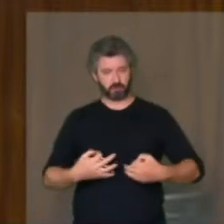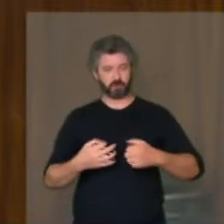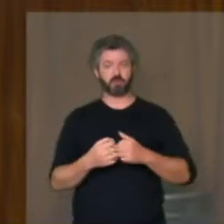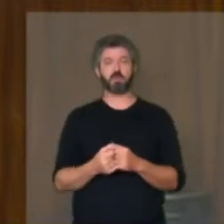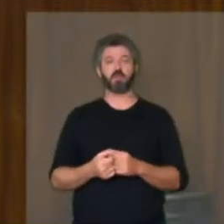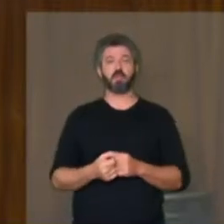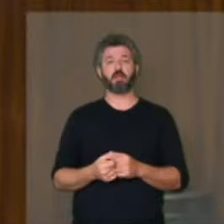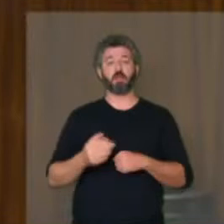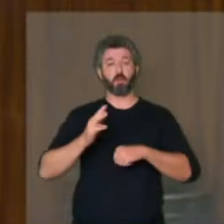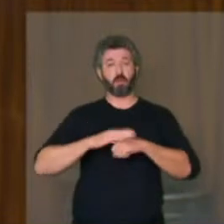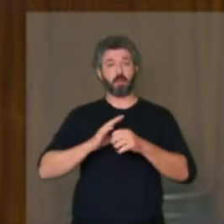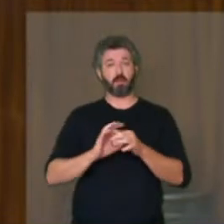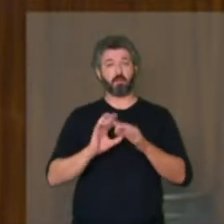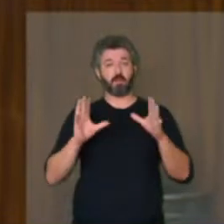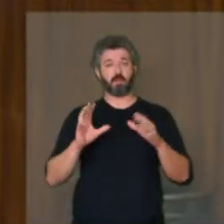POLÍTICA POSSAM CONDUZIR COM MAIS DIGNIDADE AS POLÍTICAS